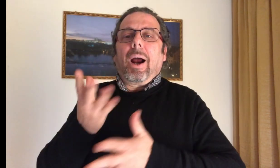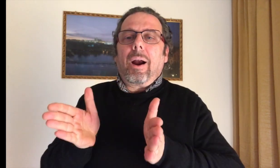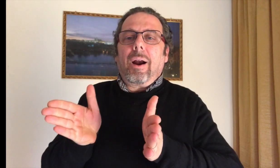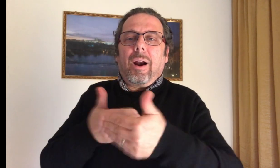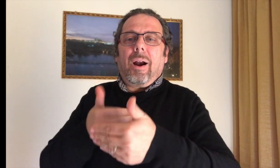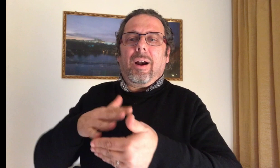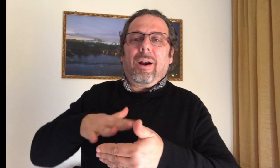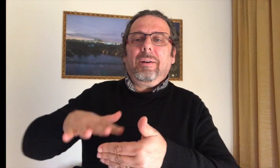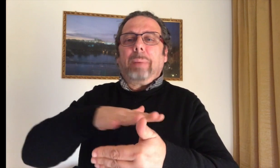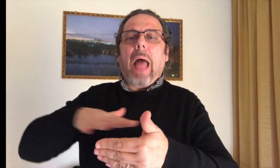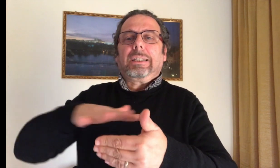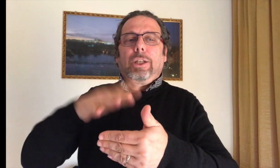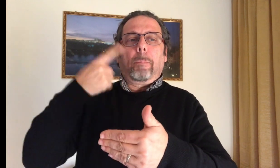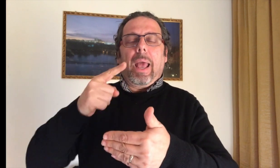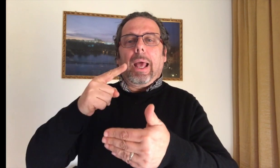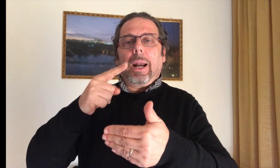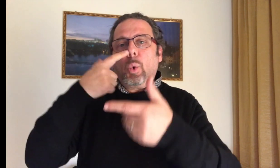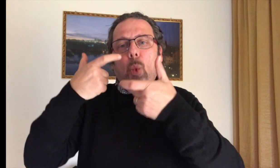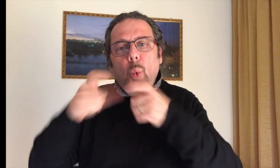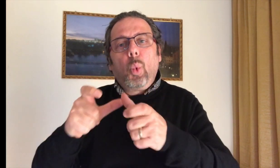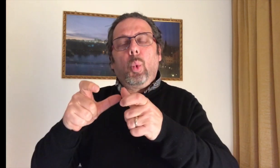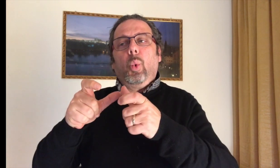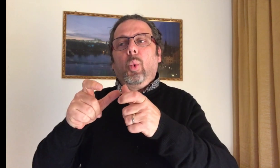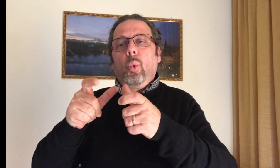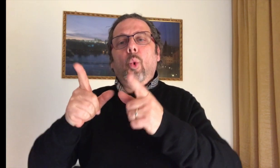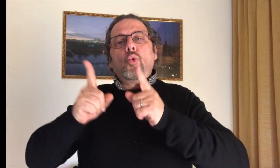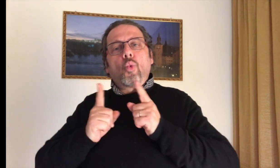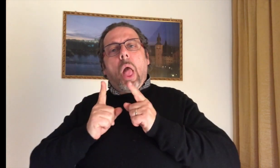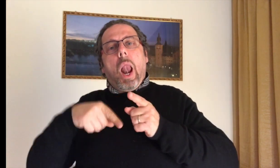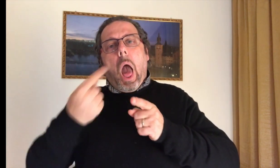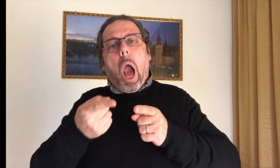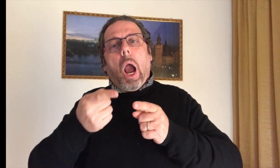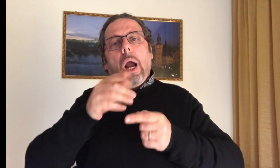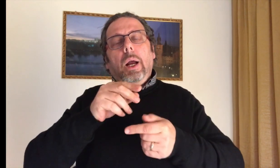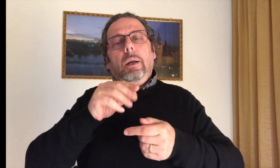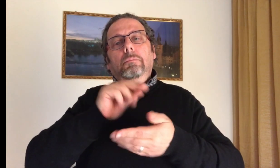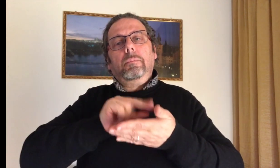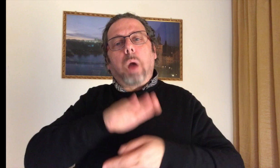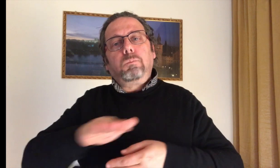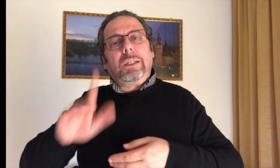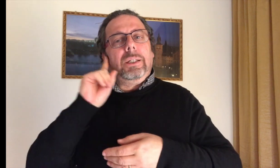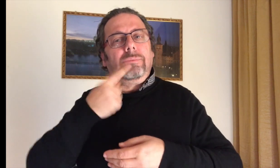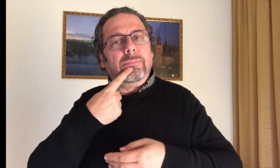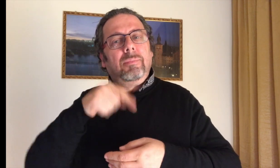sordi nell’ambito dell’istruzione? La risposta è stata: l’ENS! Già come ribadito, erano anni che premevo